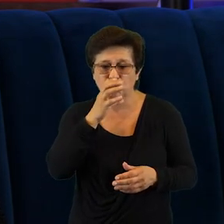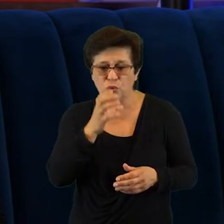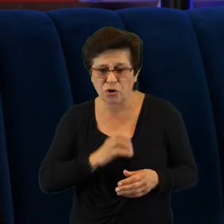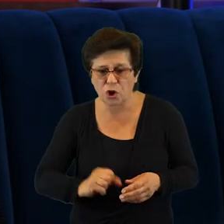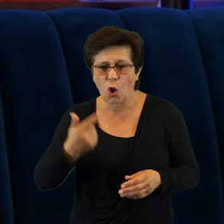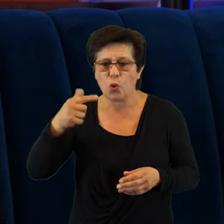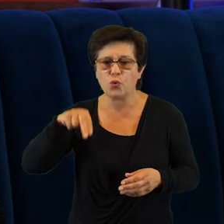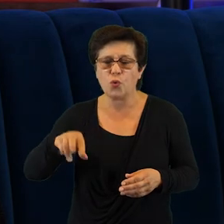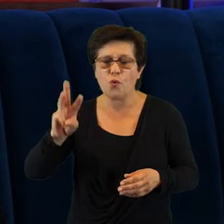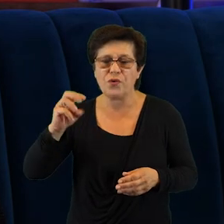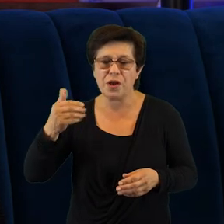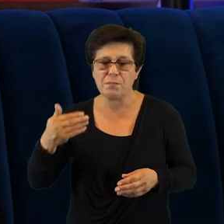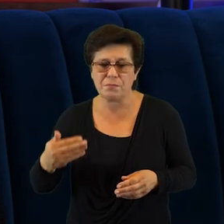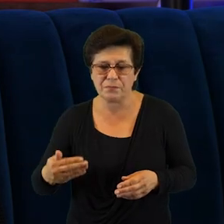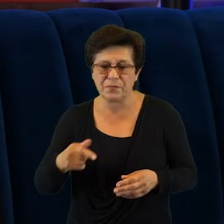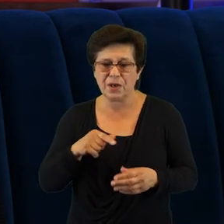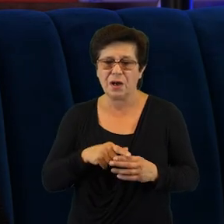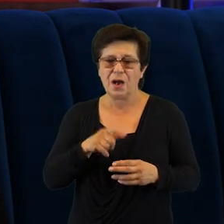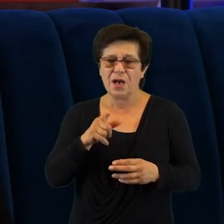z którym także zerwał znajomość, zdradę.